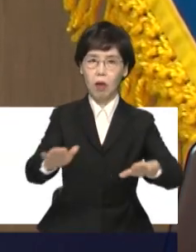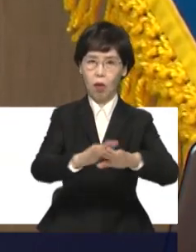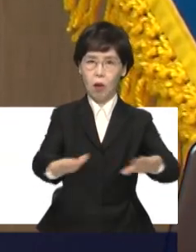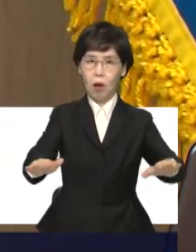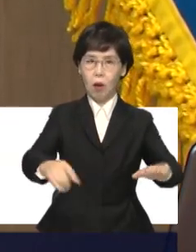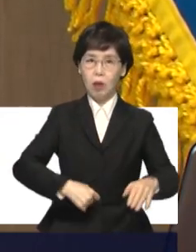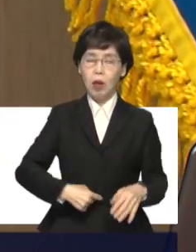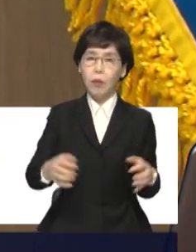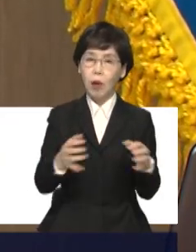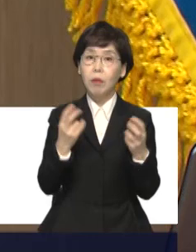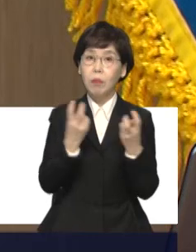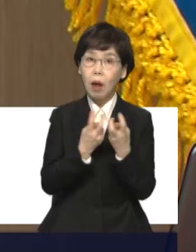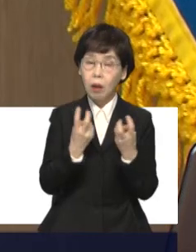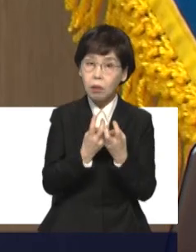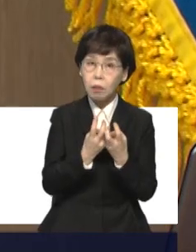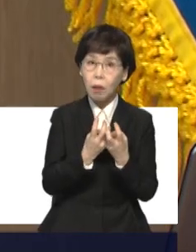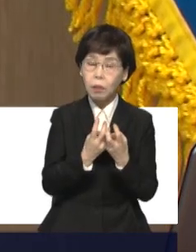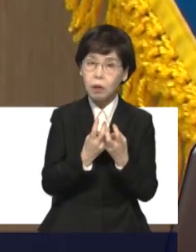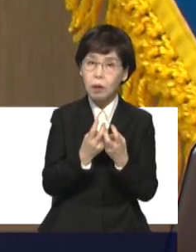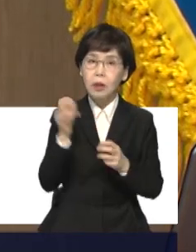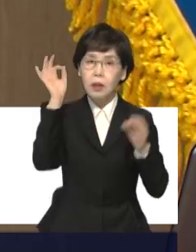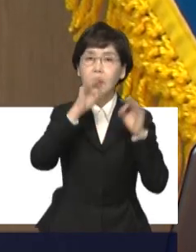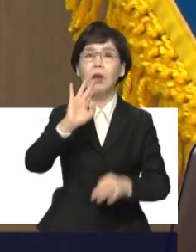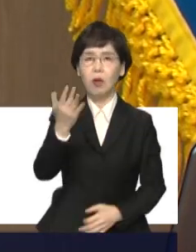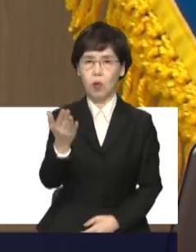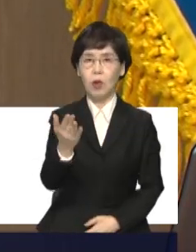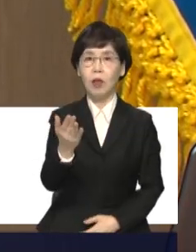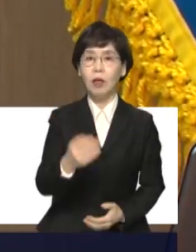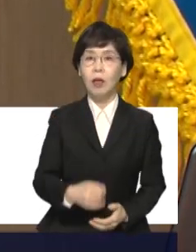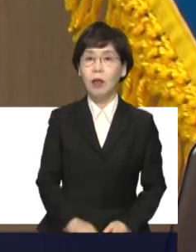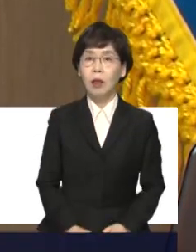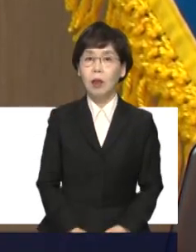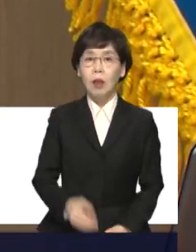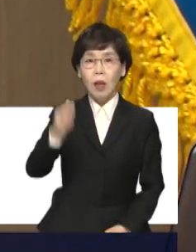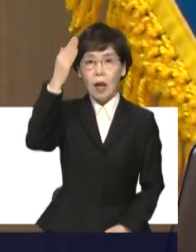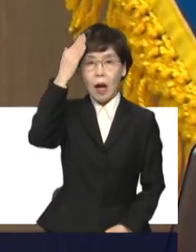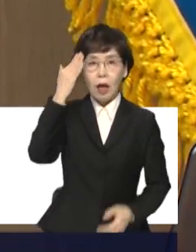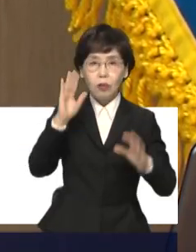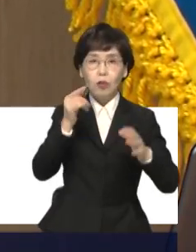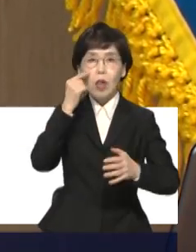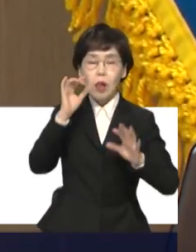협력 방안을 찾아나가야 합니다. 한일 관계는 한쪽이 더 얻으면 다른 쪽이